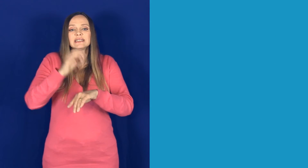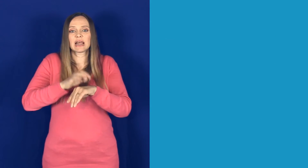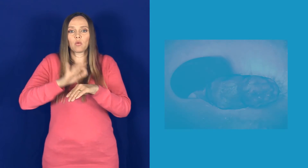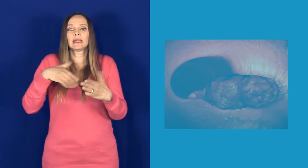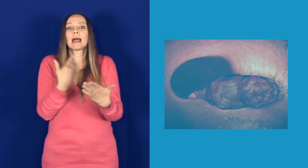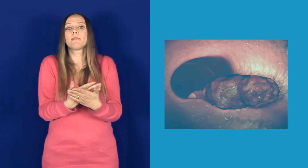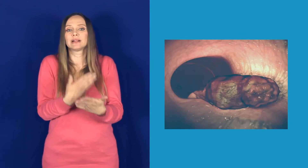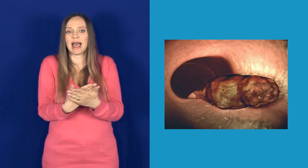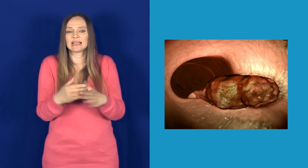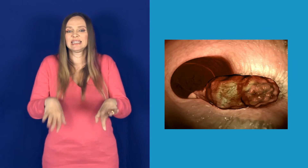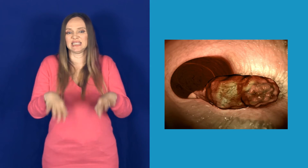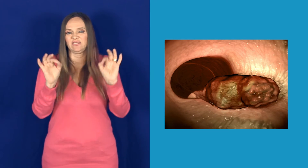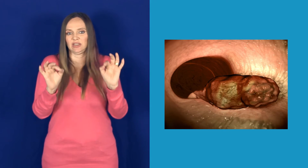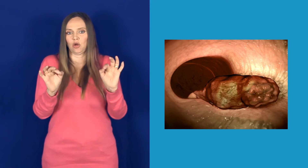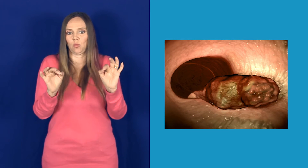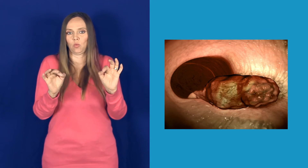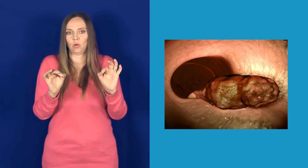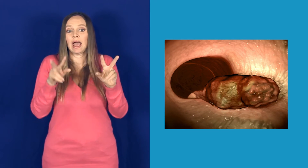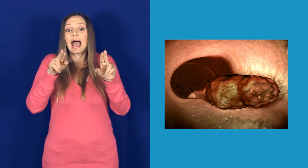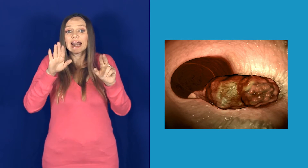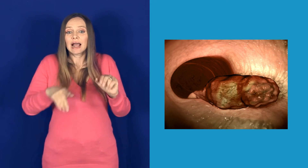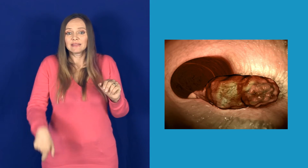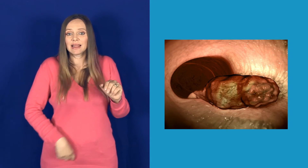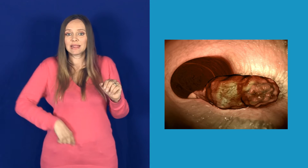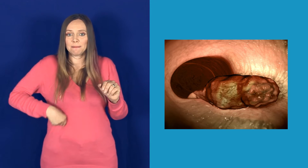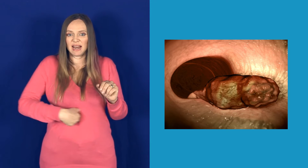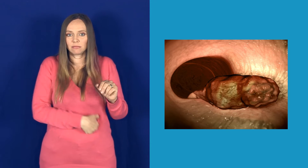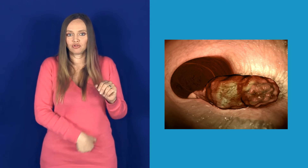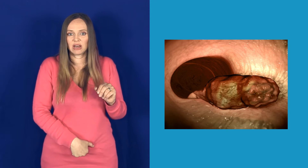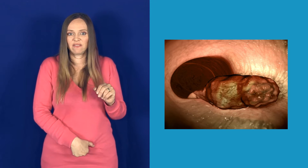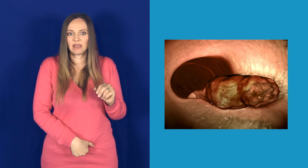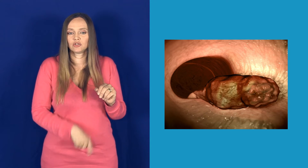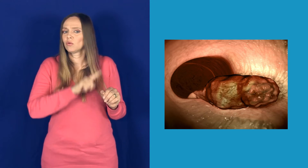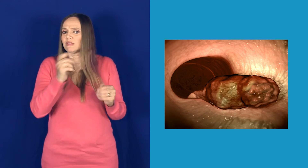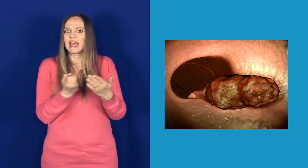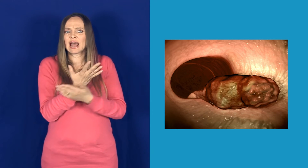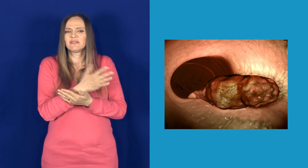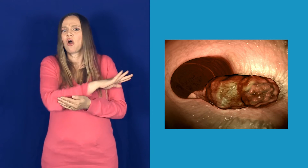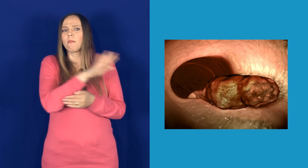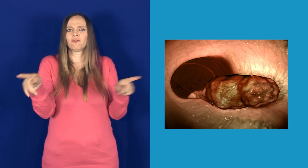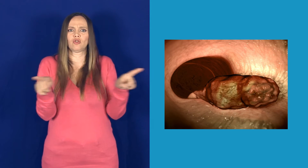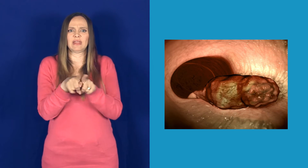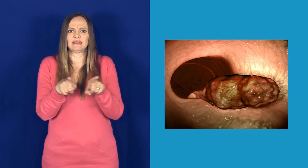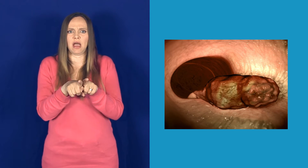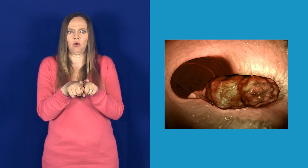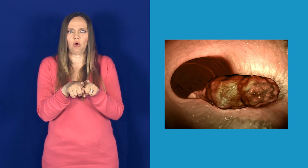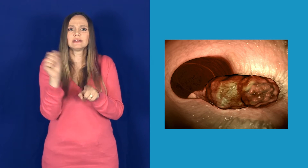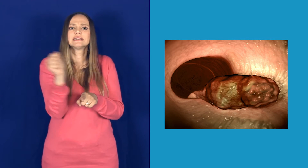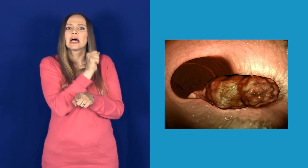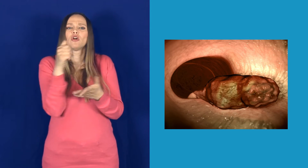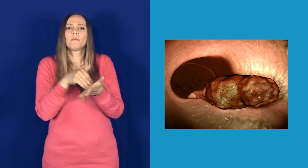Rak na debelem črevesu se ne razvije pri vseh enako, zato je potrebno ves čas spremljati delovanje